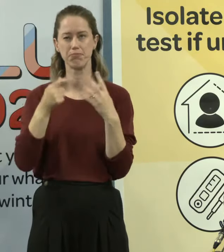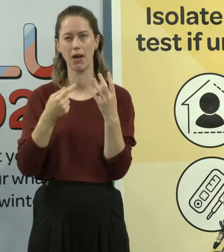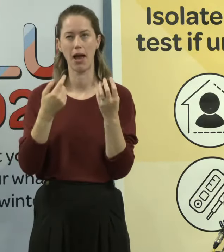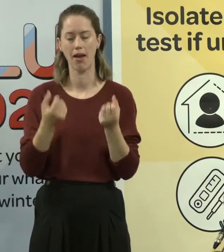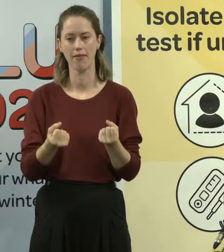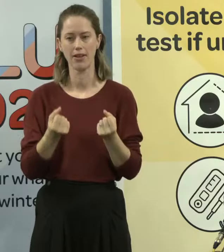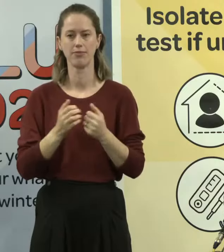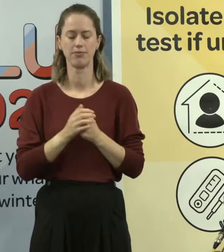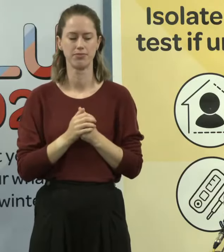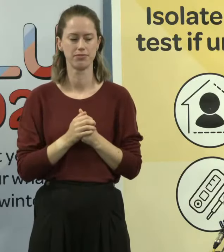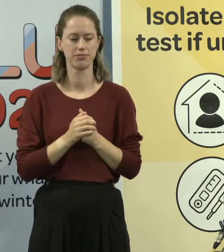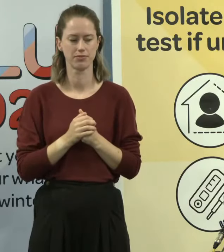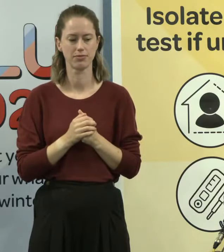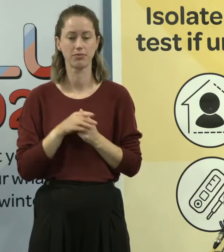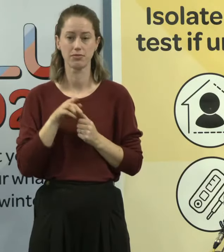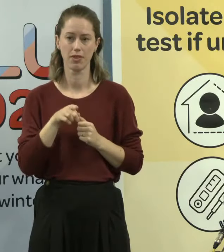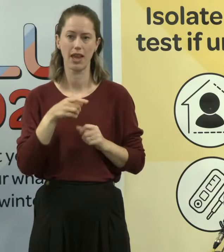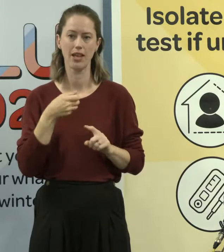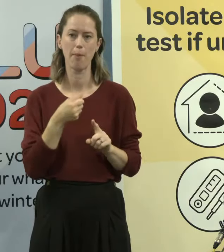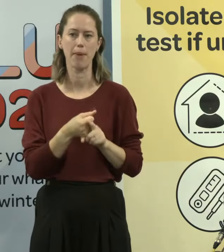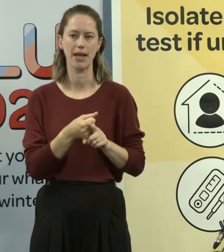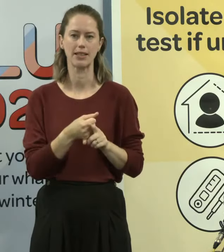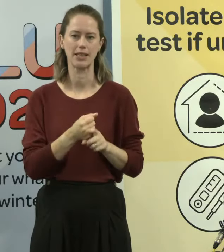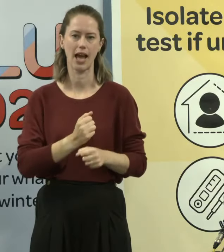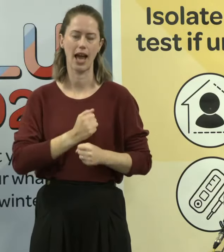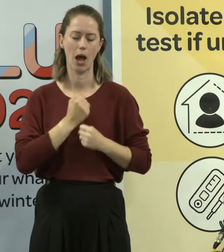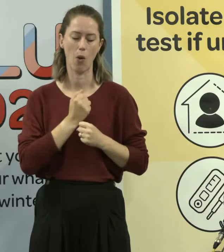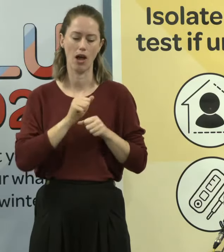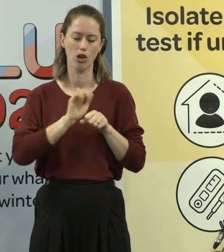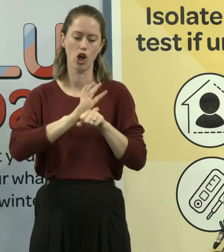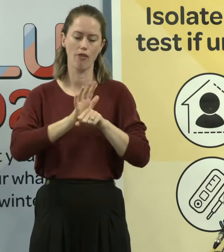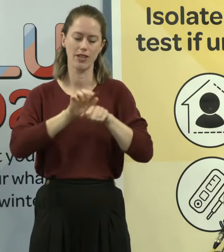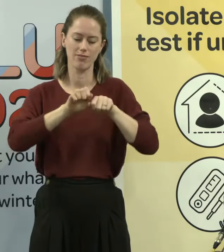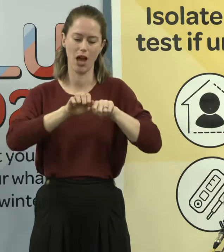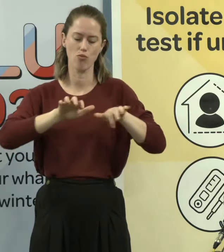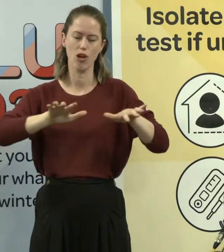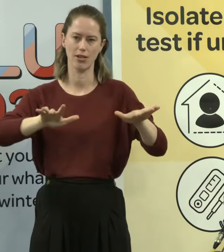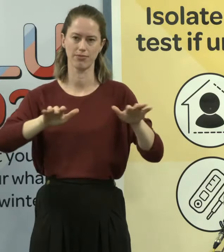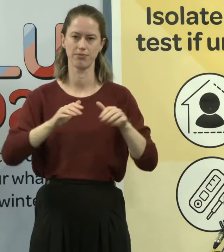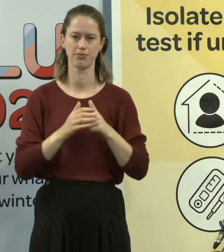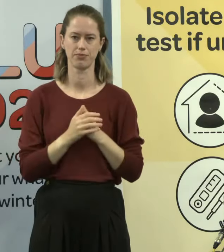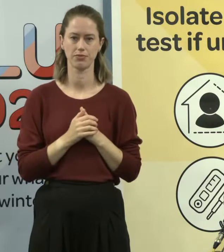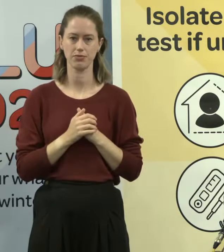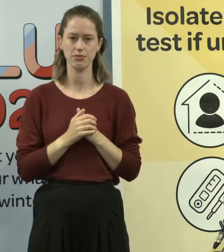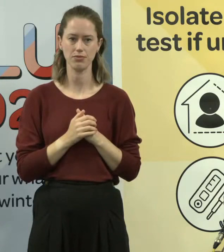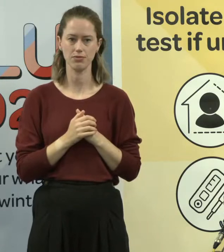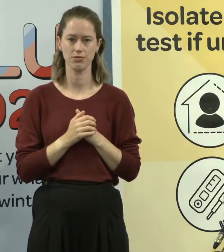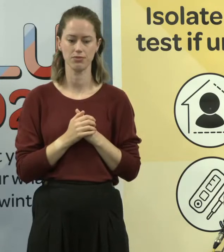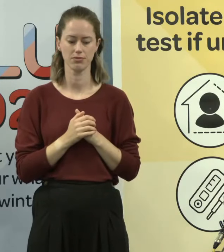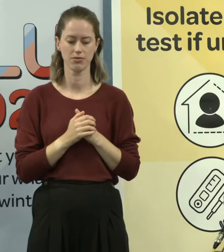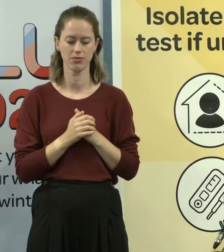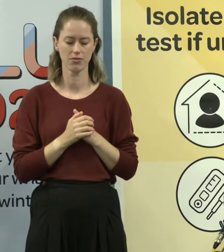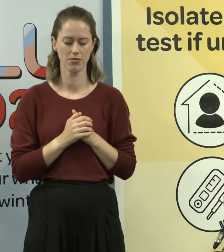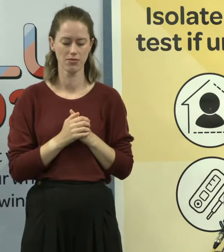huarahi kotahi. Kei Aotearoa